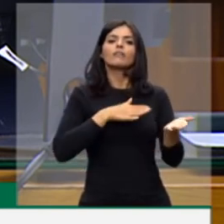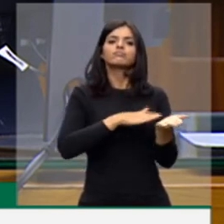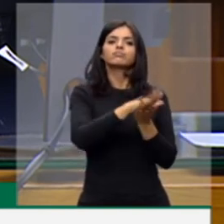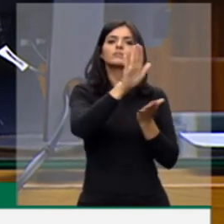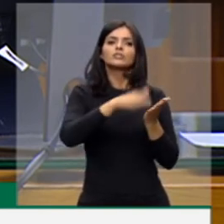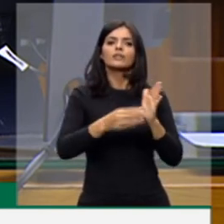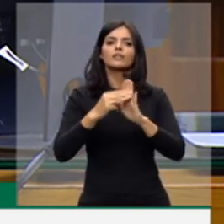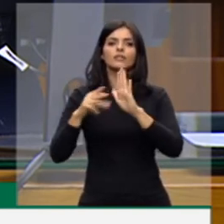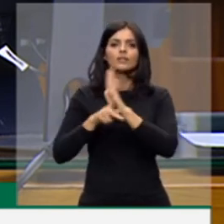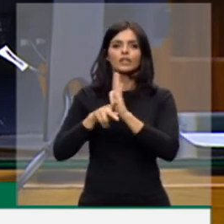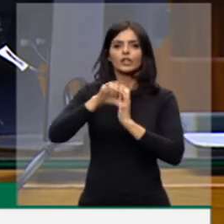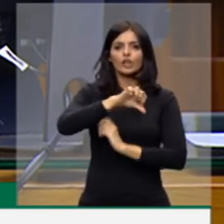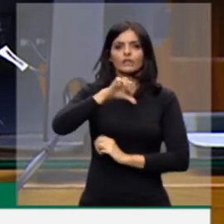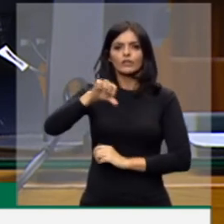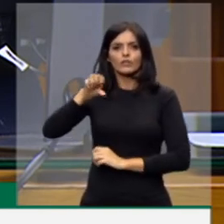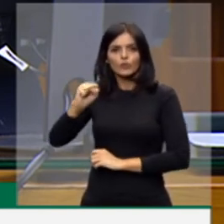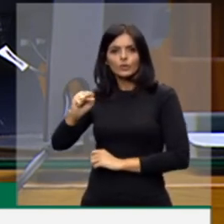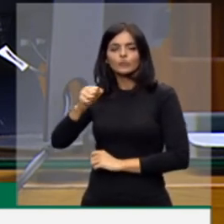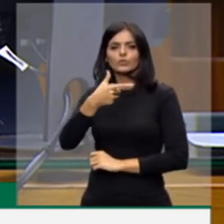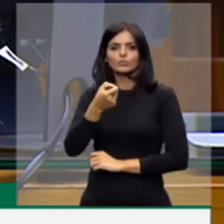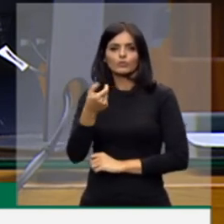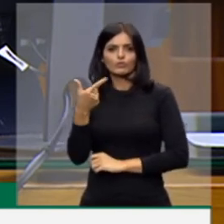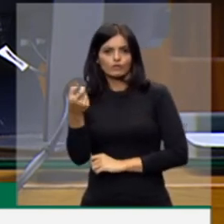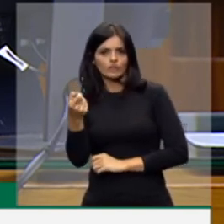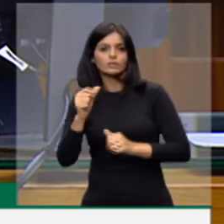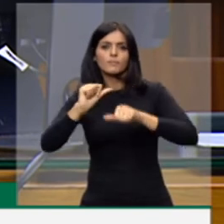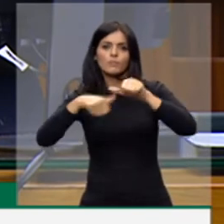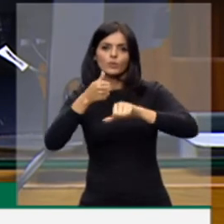E DO SENADO FEDERAL NÚMERO 1 DE 2020, O PROCESSADO DA MEDIDA PROVISÓRIA NÚMERO 998